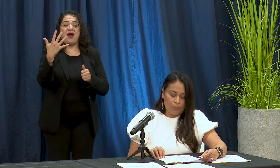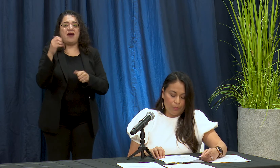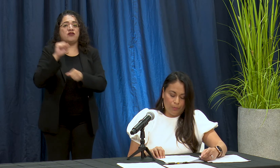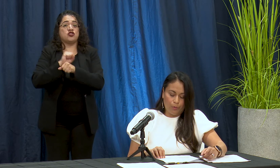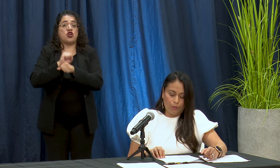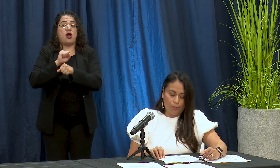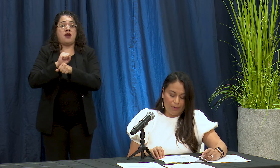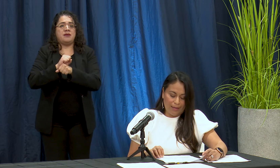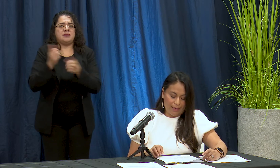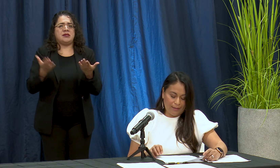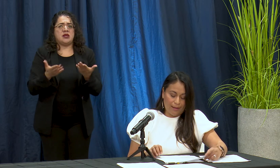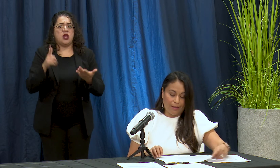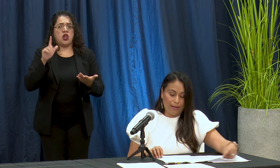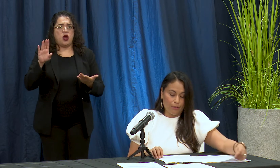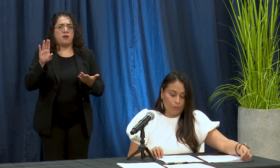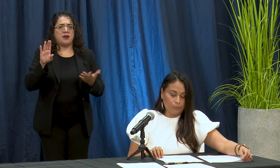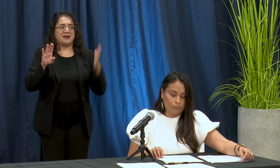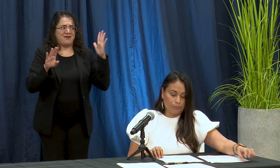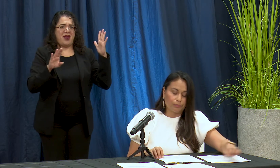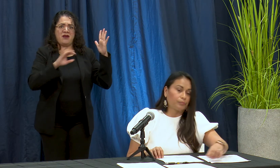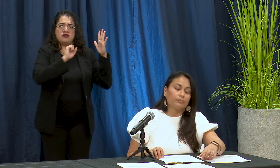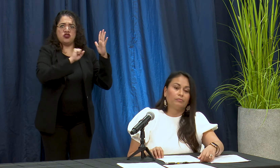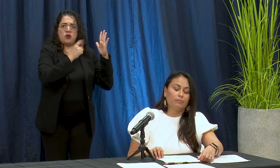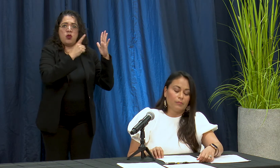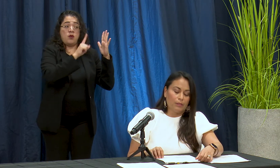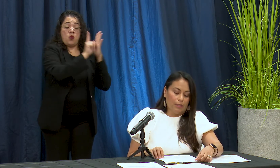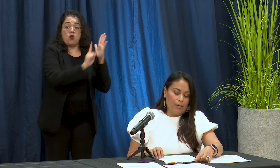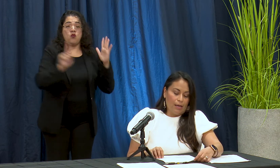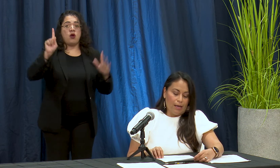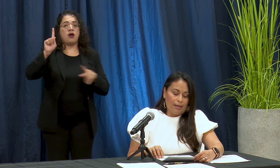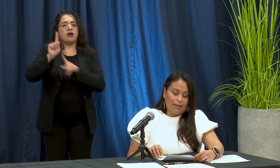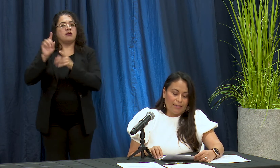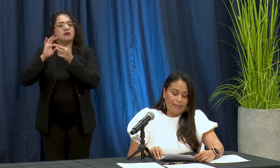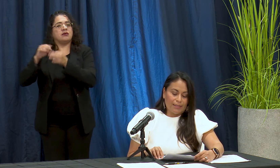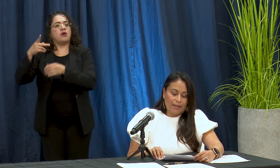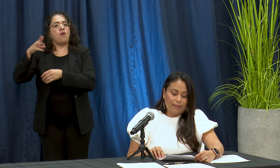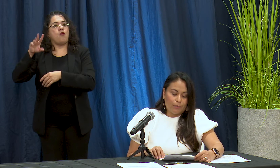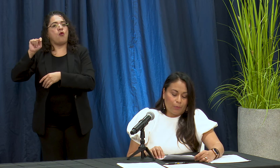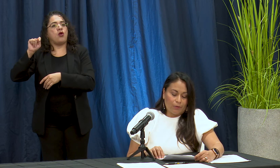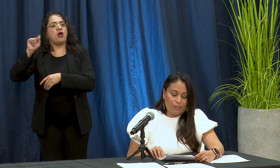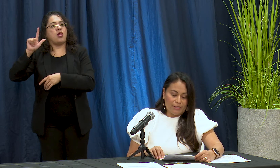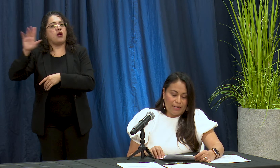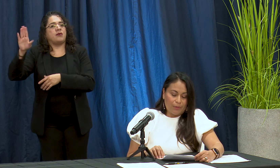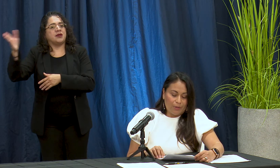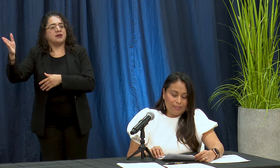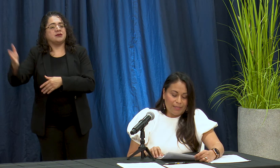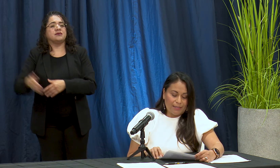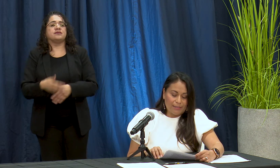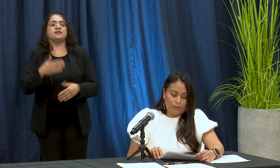que el puerto maneja cada año gracias al card a proper garcia y buenas tardes a